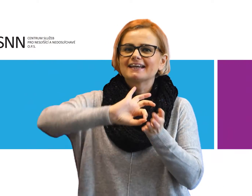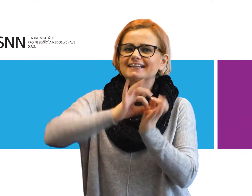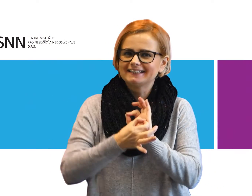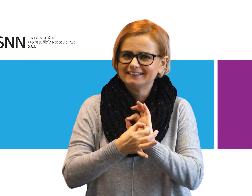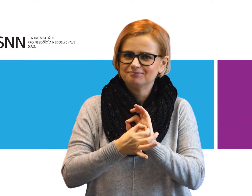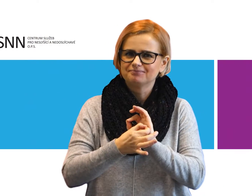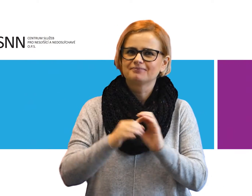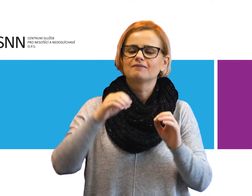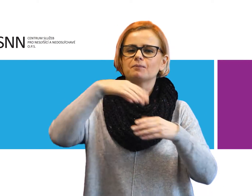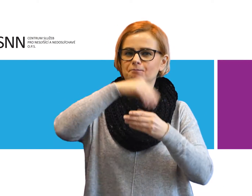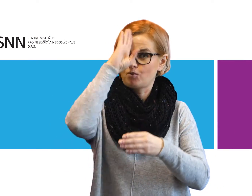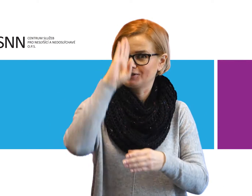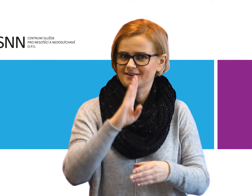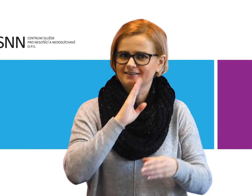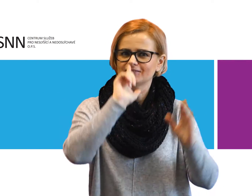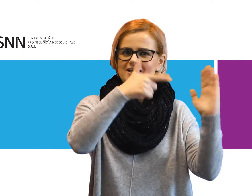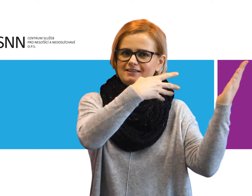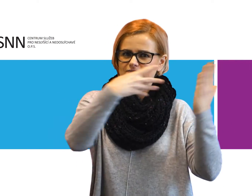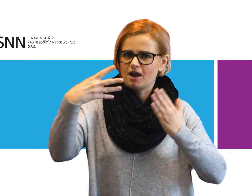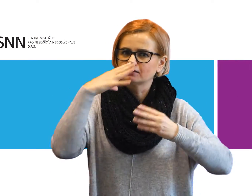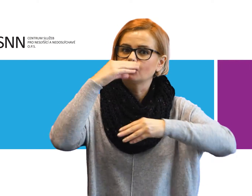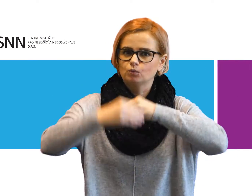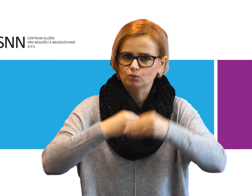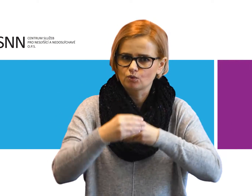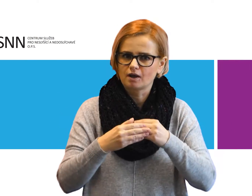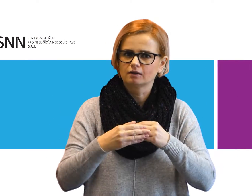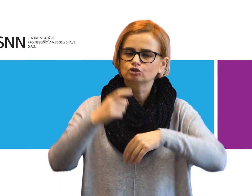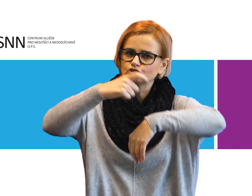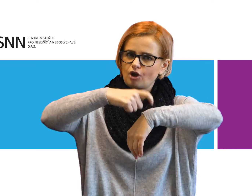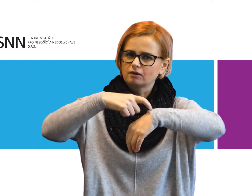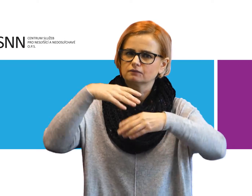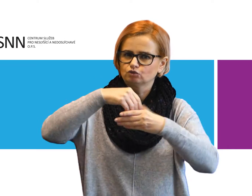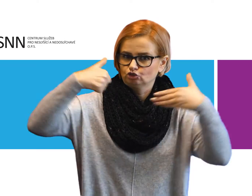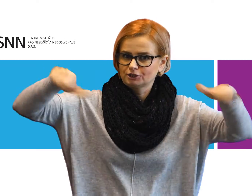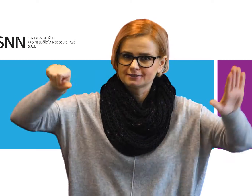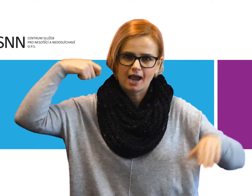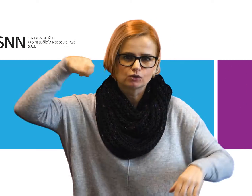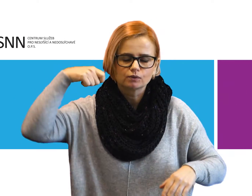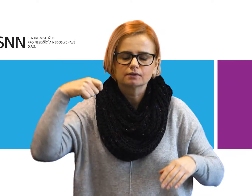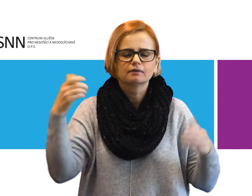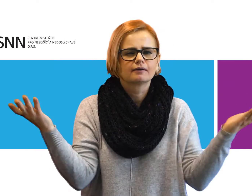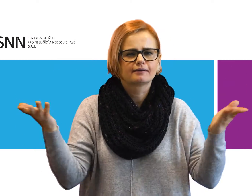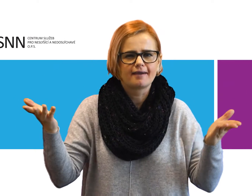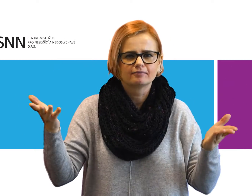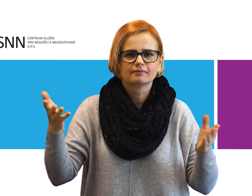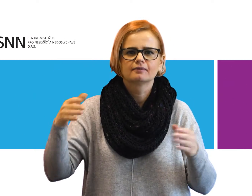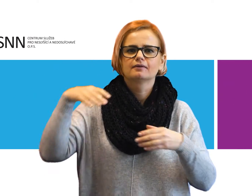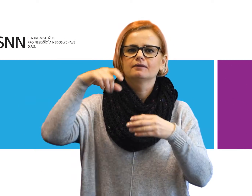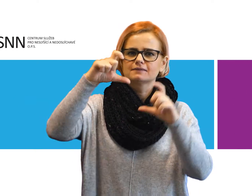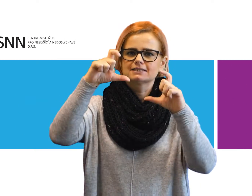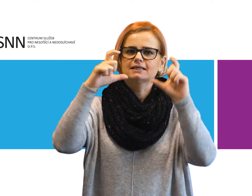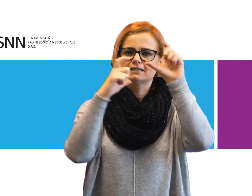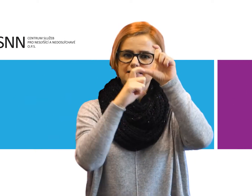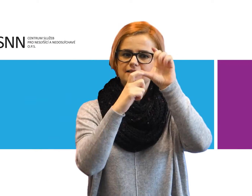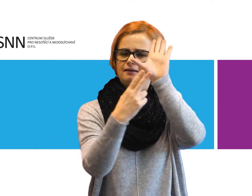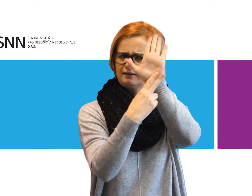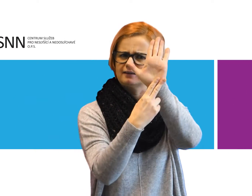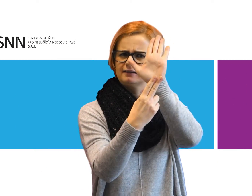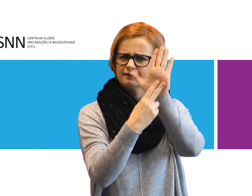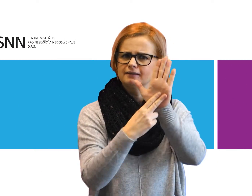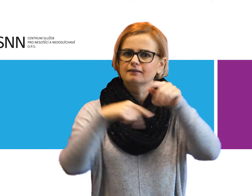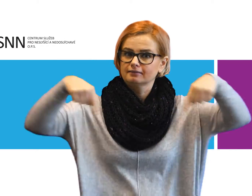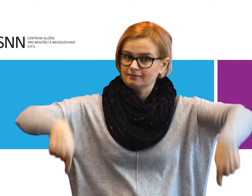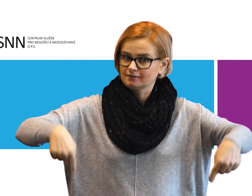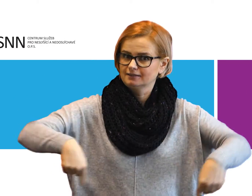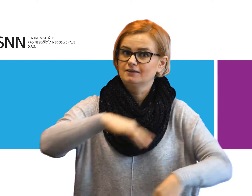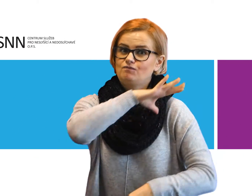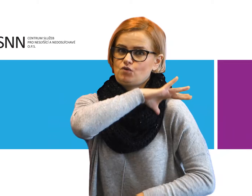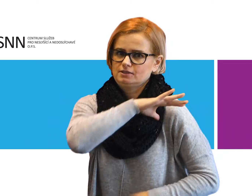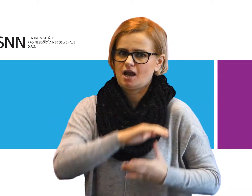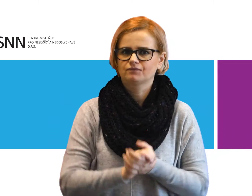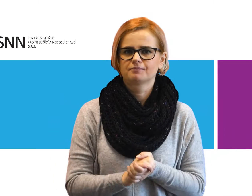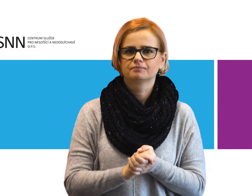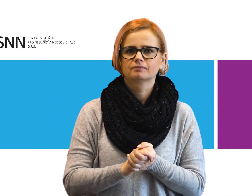Kdy? V pondělí 29. 2. 2016 v 16:00 hodin v prostorách Centra služeb pro neslyšící a nedoslýchavé (CSNN) tady v Ostravě.